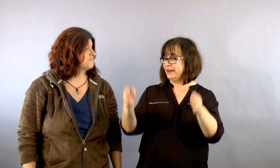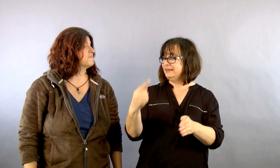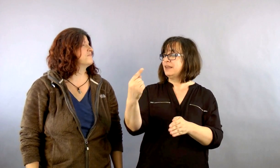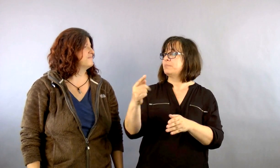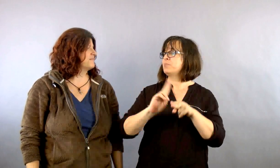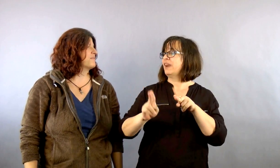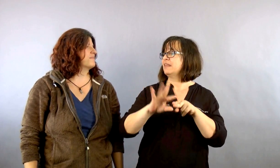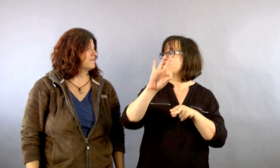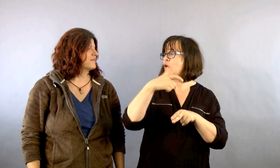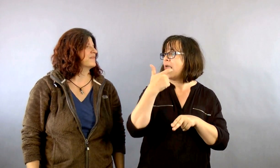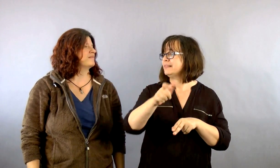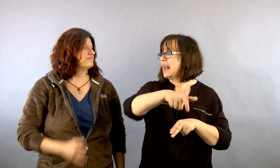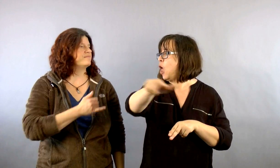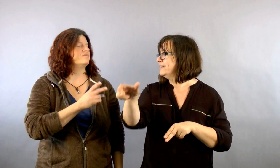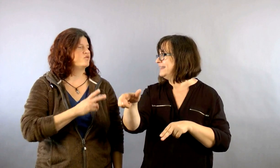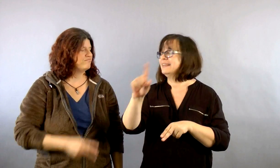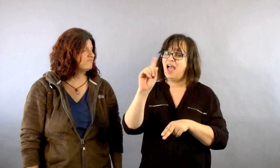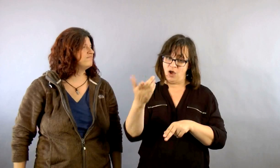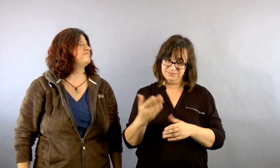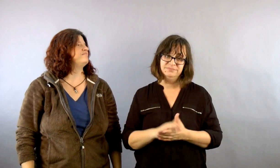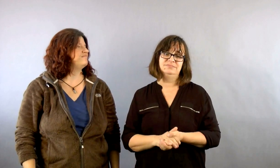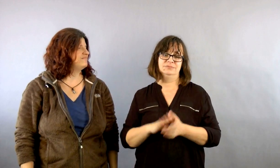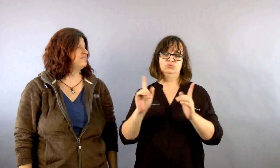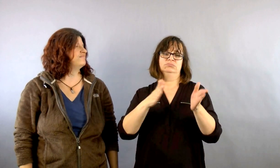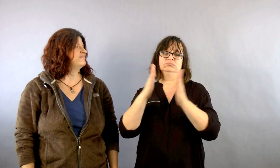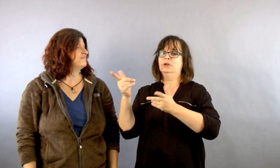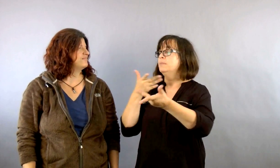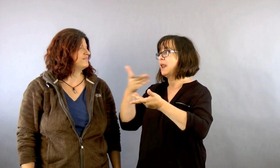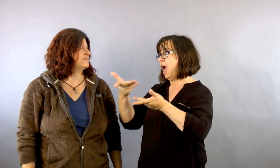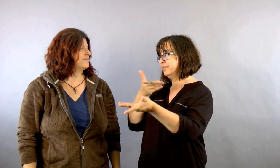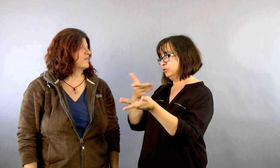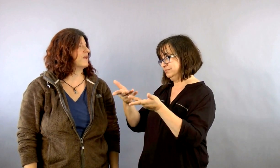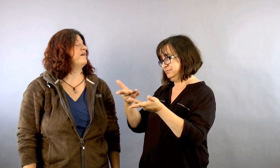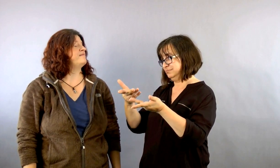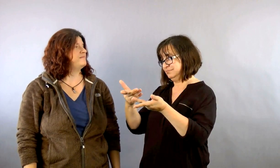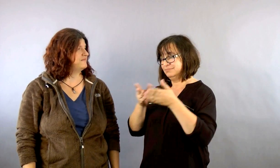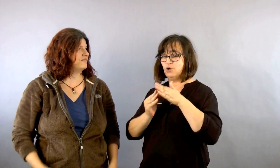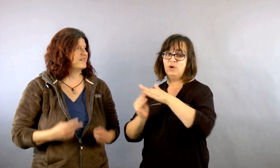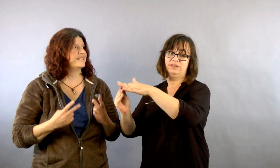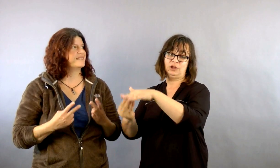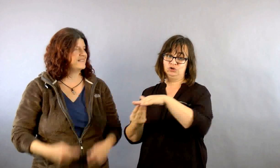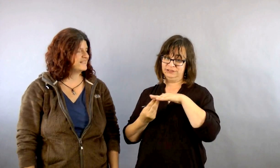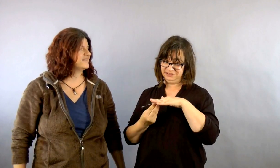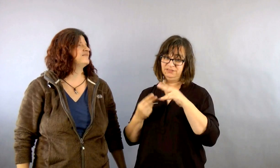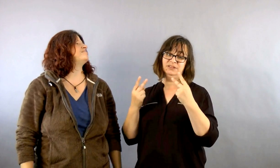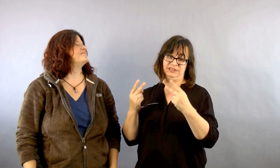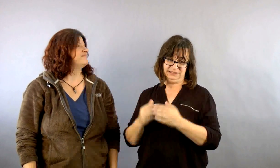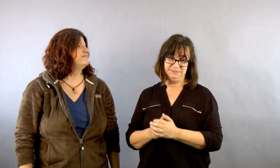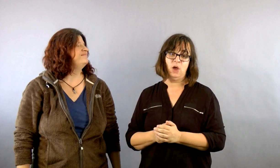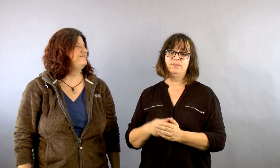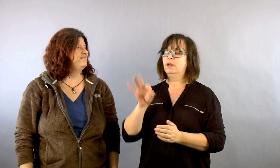Pflegeheime, Beratung und Unterstützung.